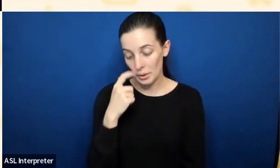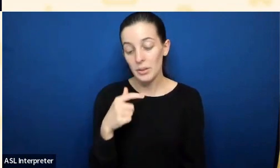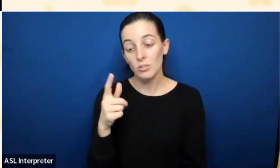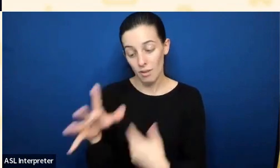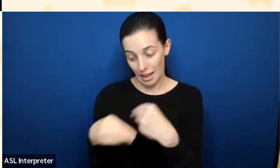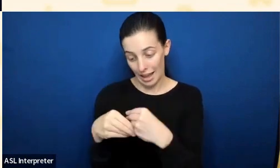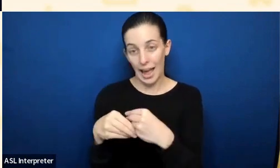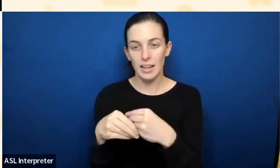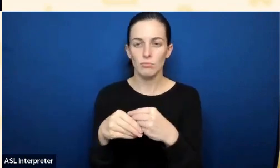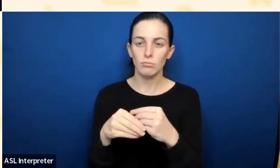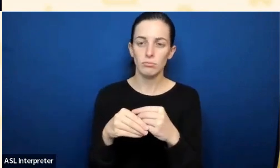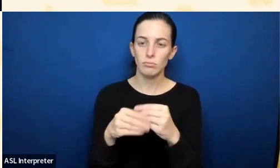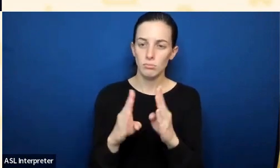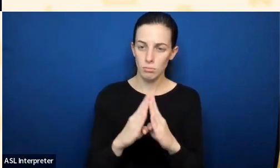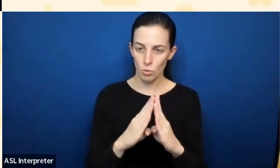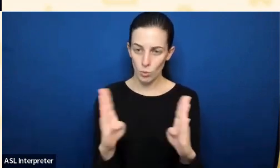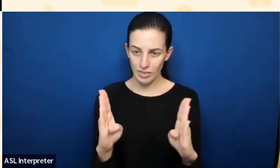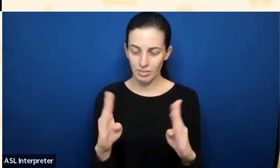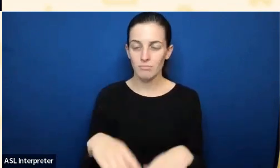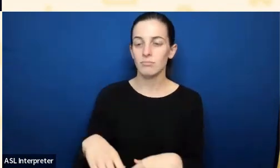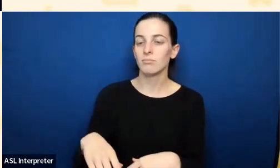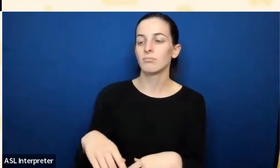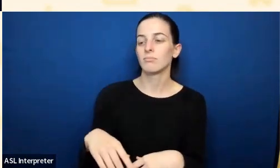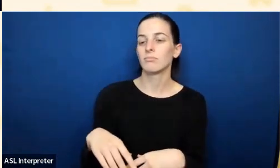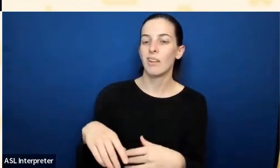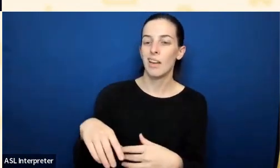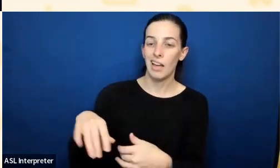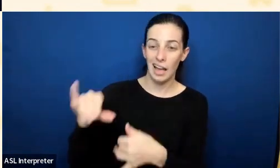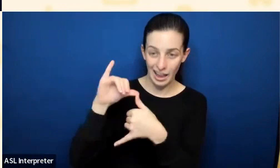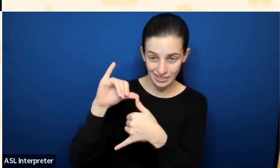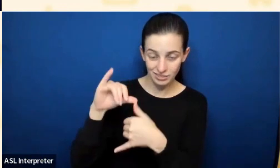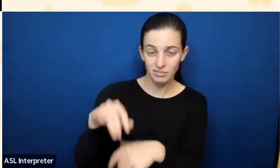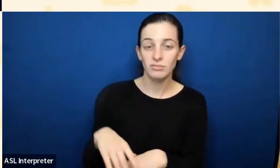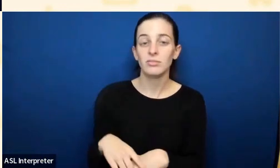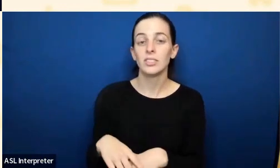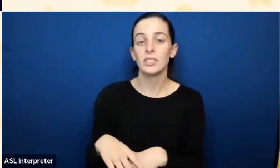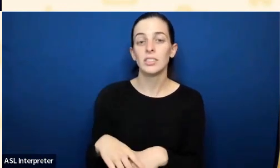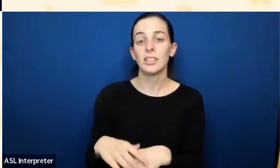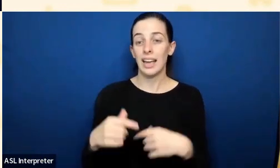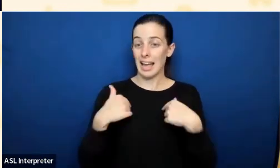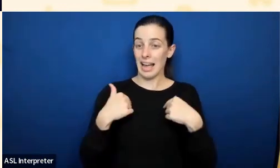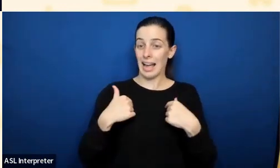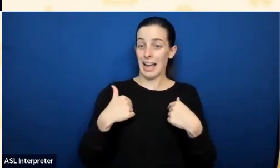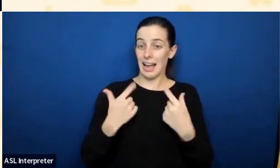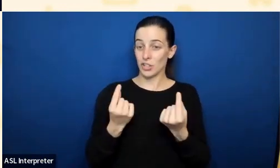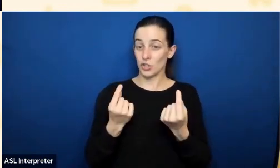y la altura. Lo que hice fue básicamente tomar un SVG de uno de los marcos